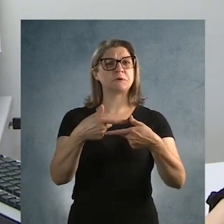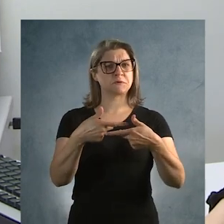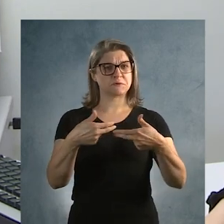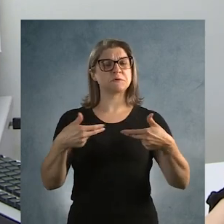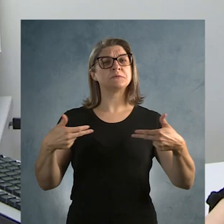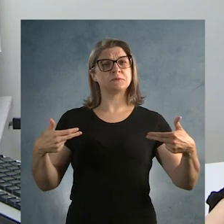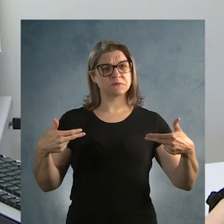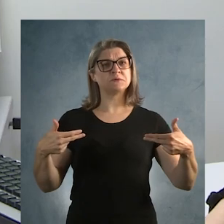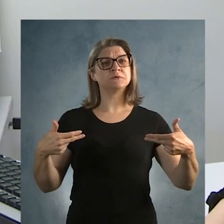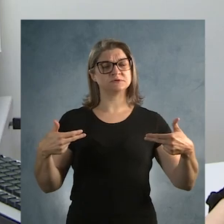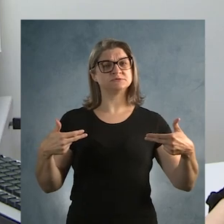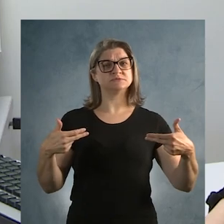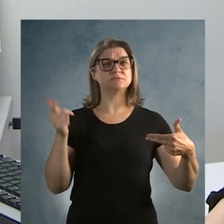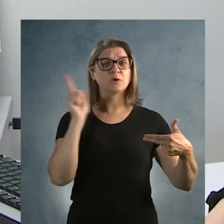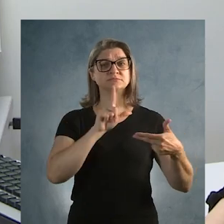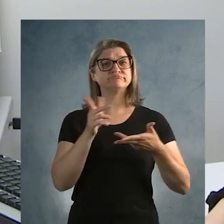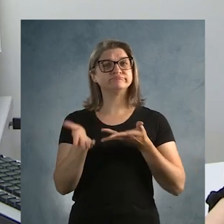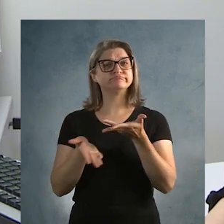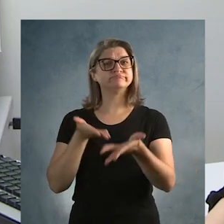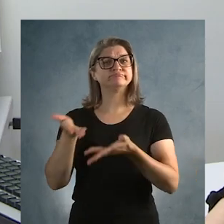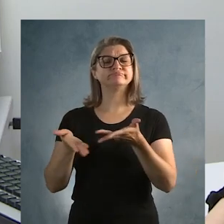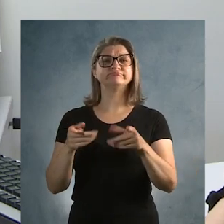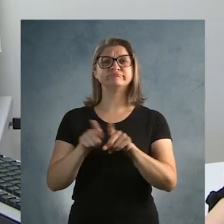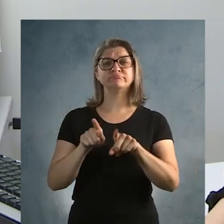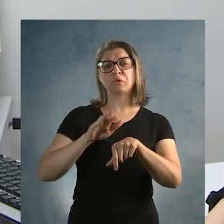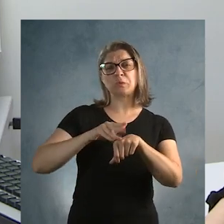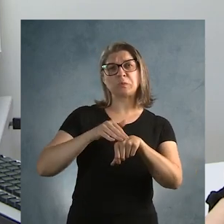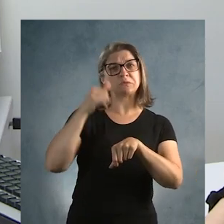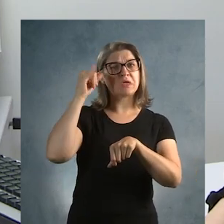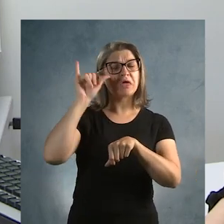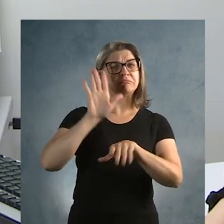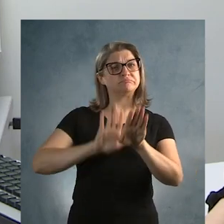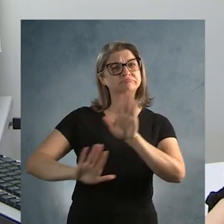na sua doença, a prevenção de adoecimento.